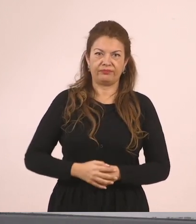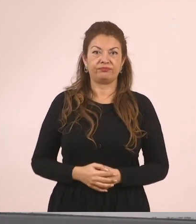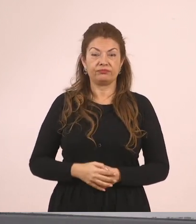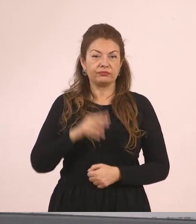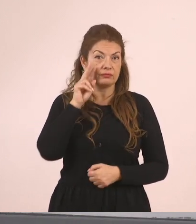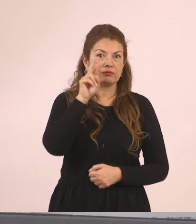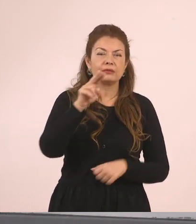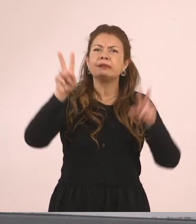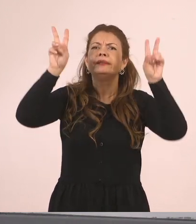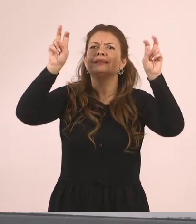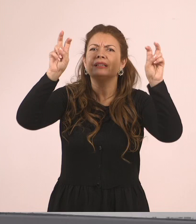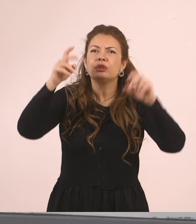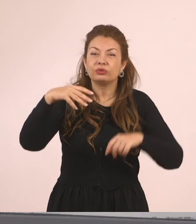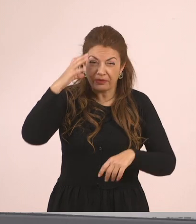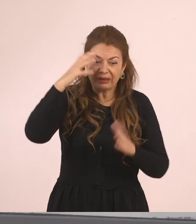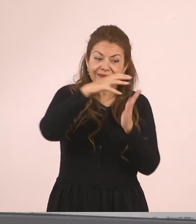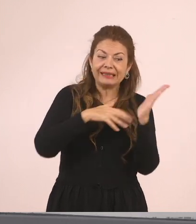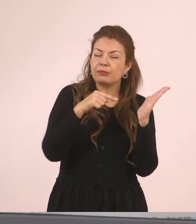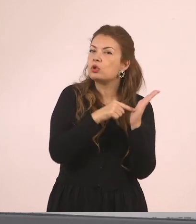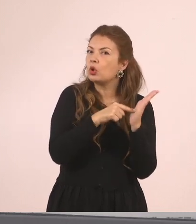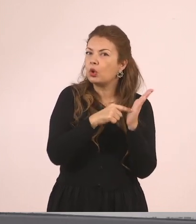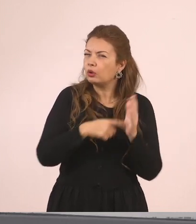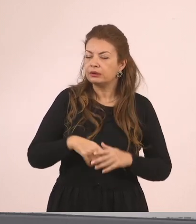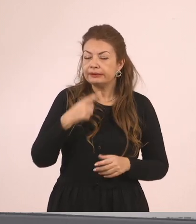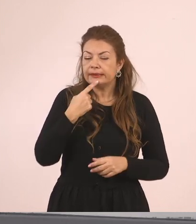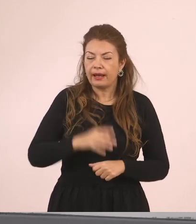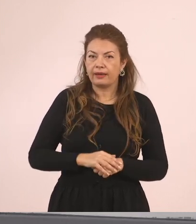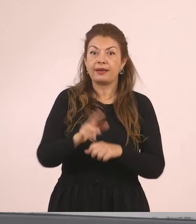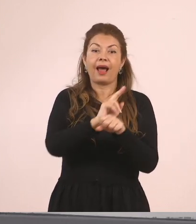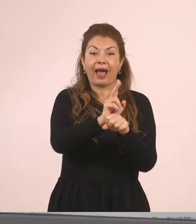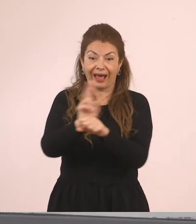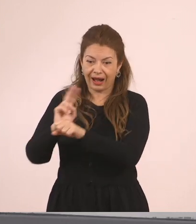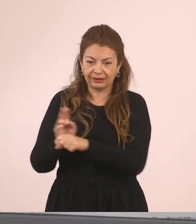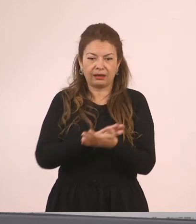Για κοιτάξτε τον τίτλο του μαθήματος: Τα χαρτιά ανακυκλώνονται.